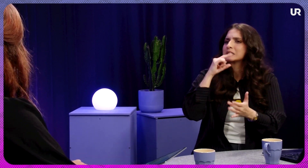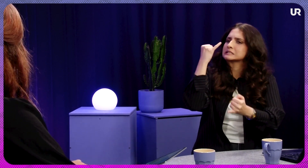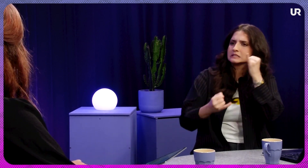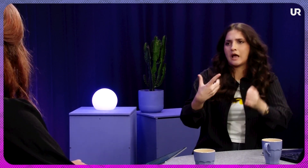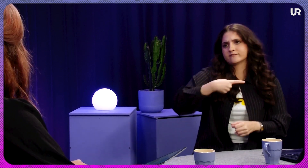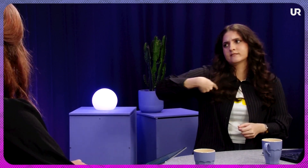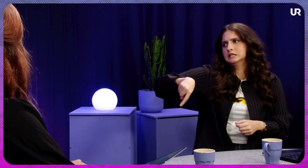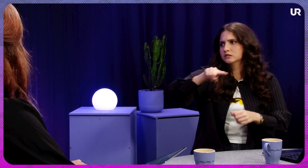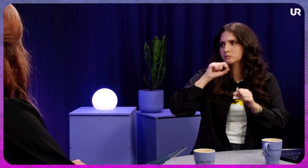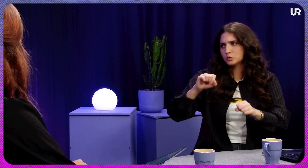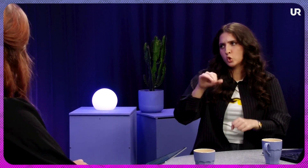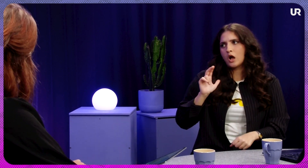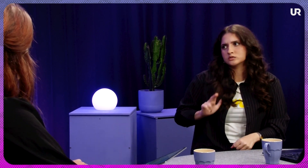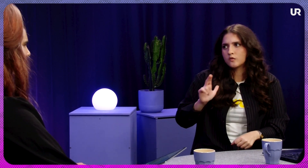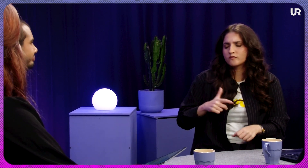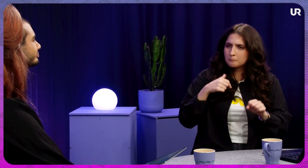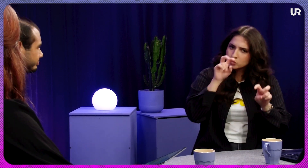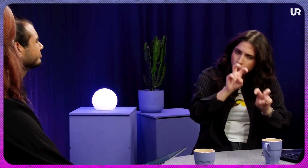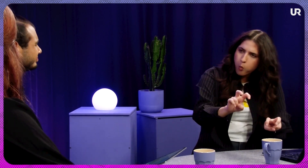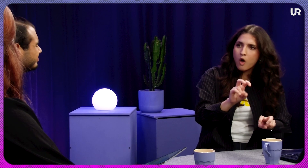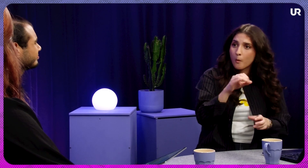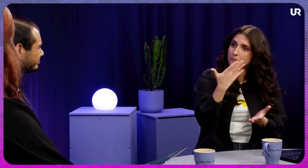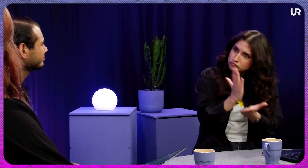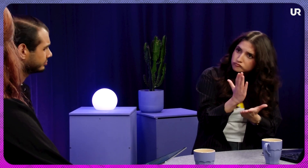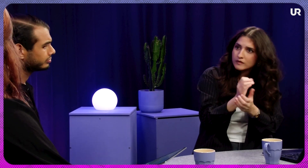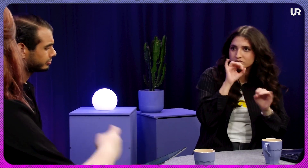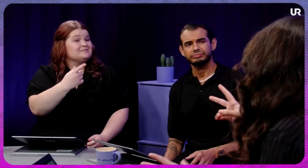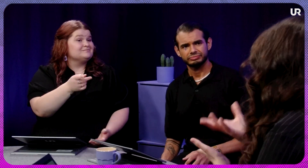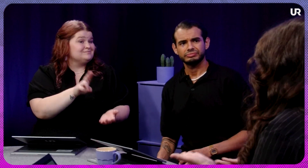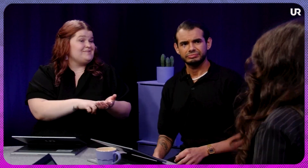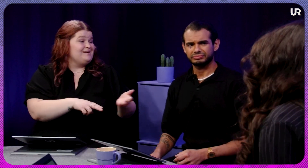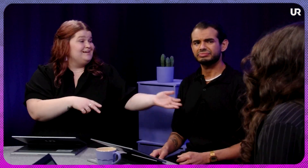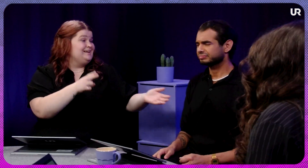Men jag vill verkligen betona vikten av att vi själva måste ta ansvar och vara källkritiska.